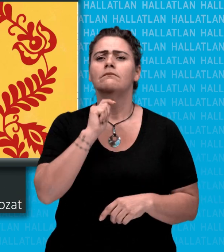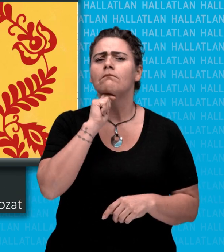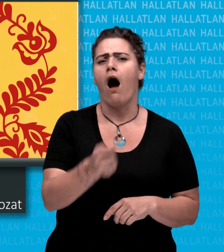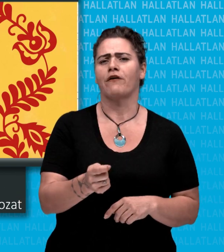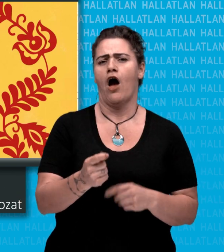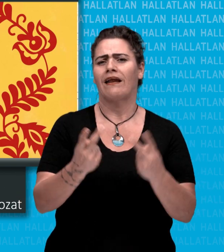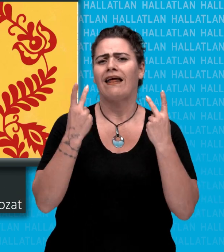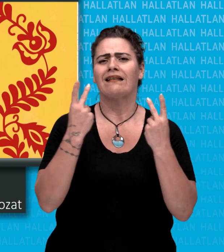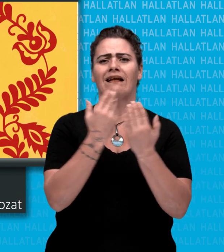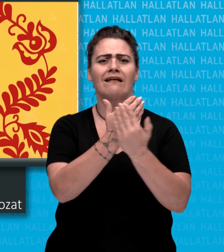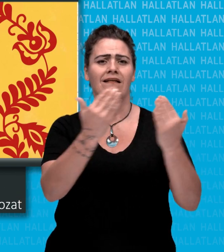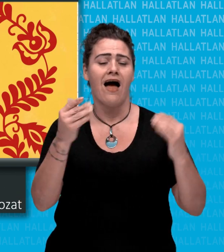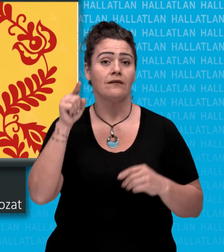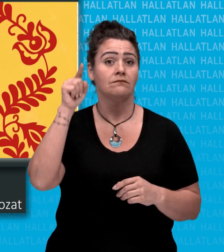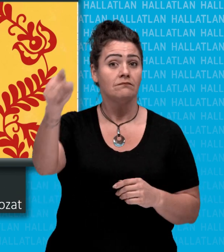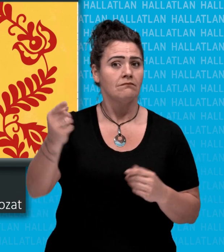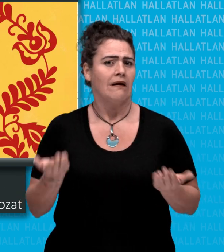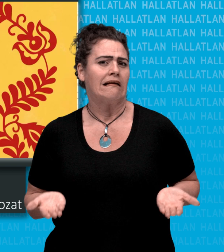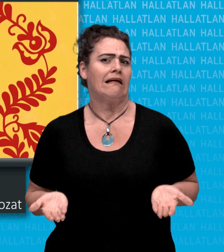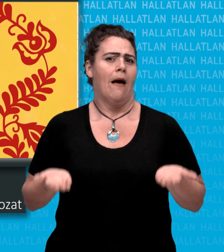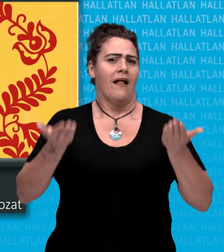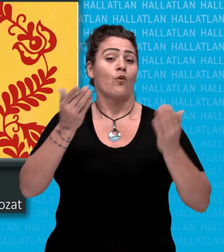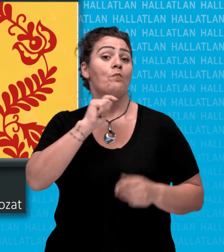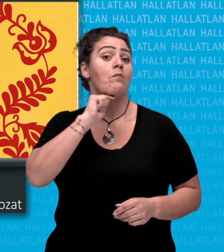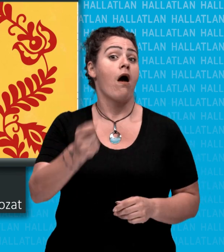míg a Magyar Értéktárban található kiemelkedő